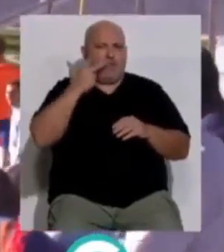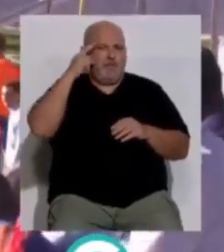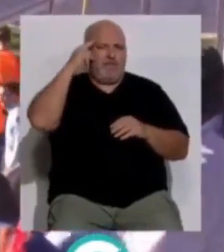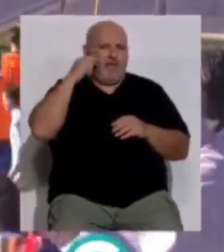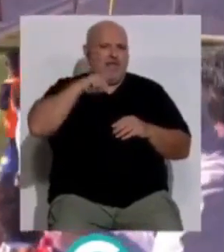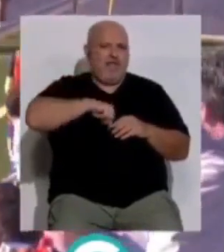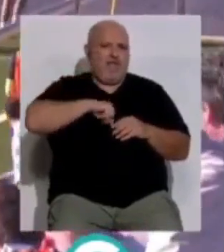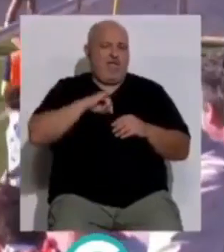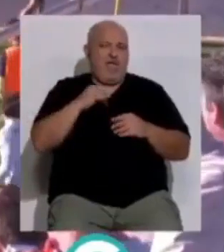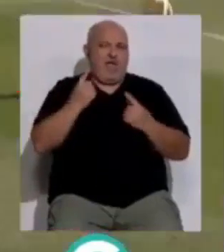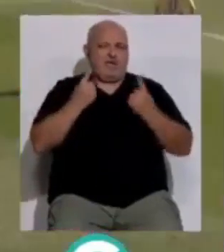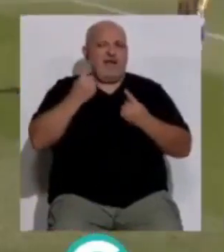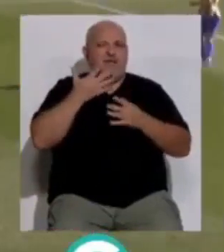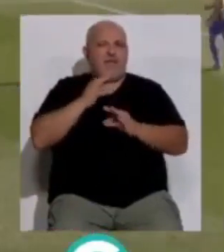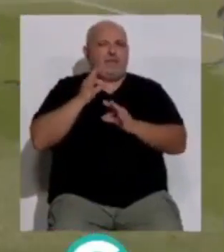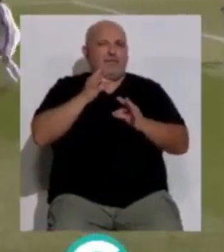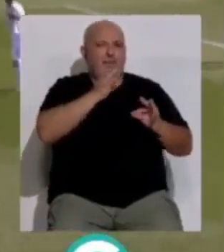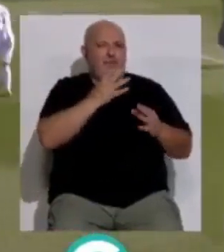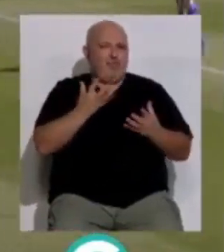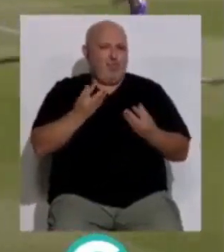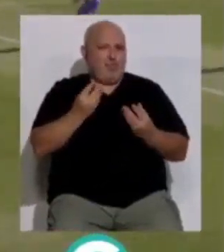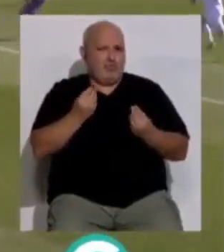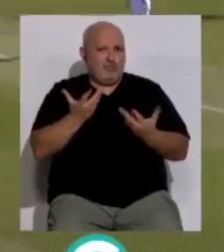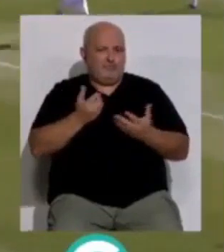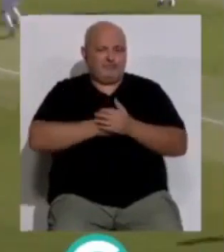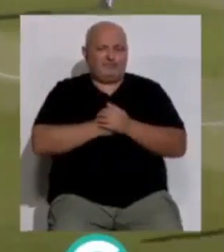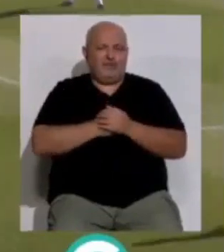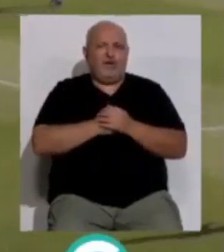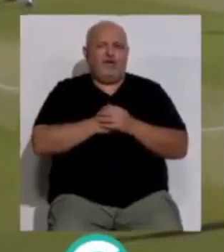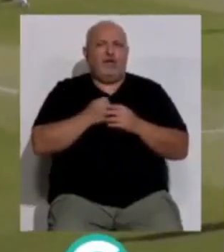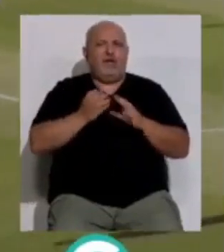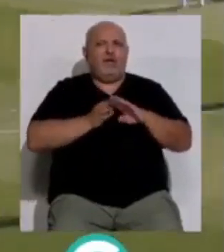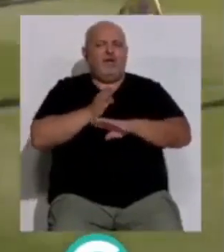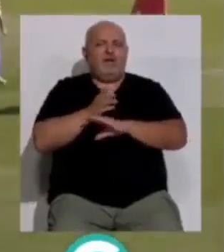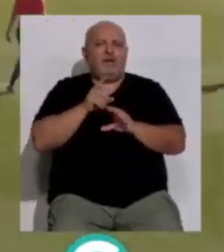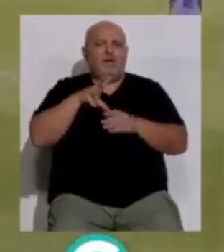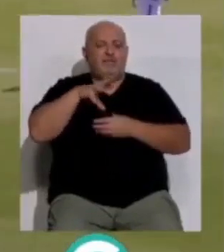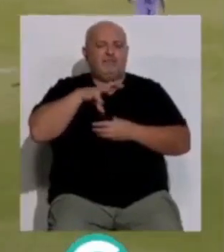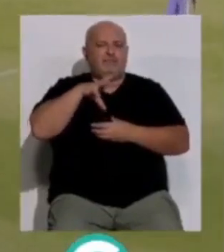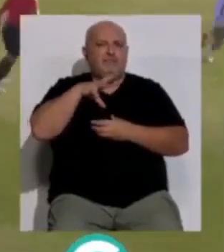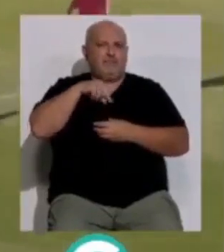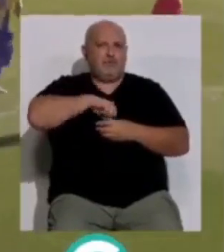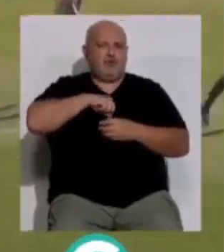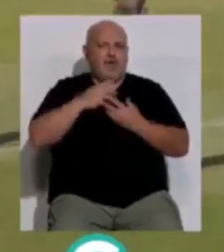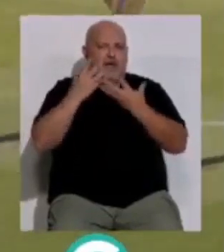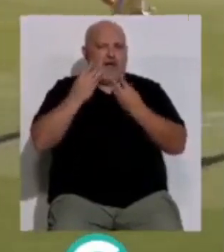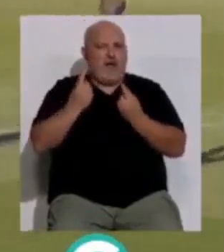que hoy por hoy los entrenadores me voy a me voy a incluir porque me comprende las generales de la